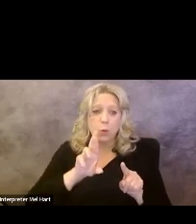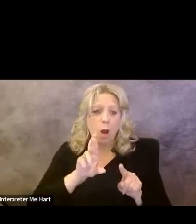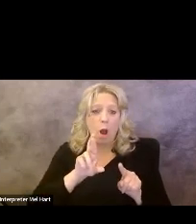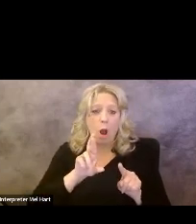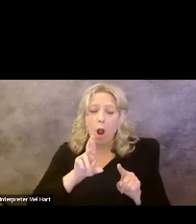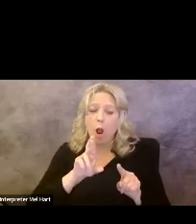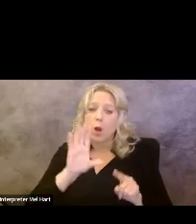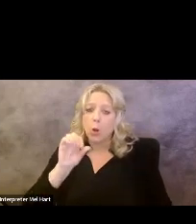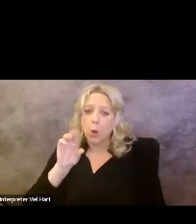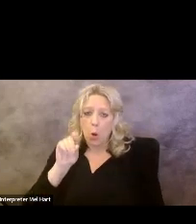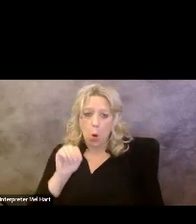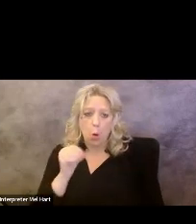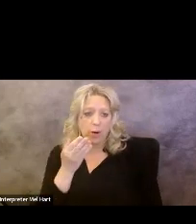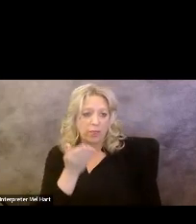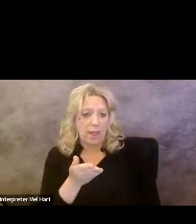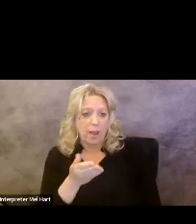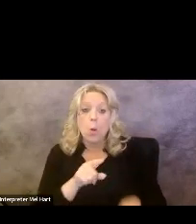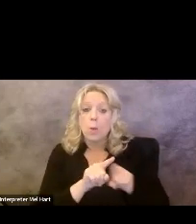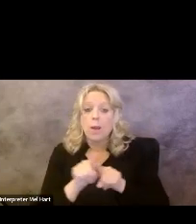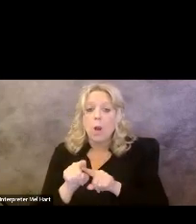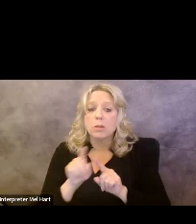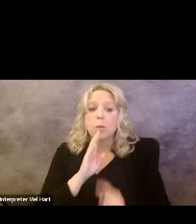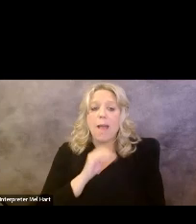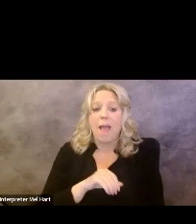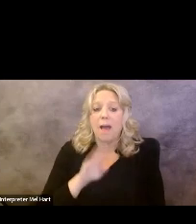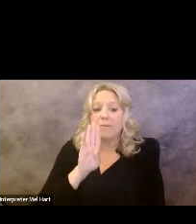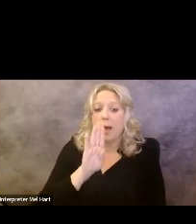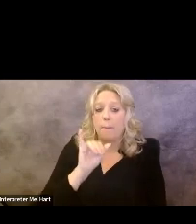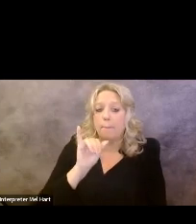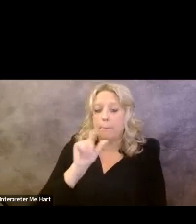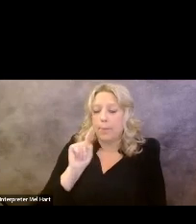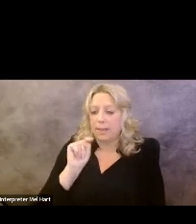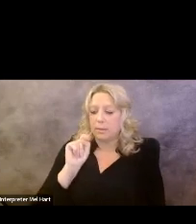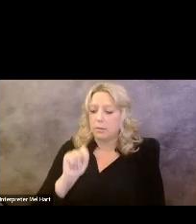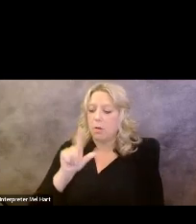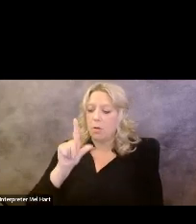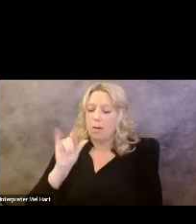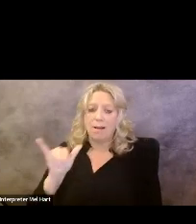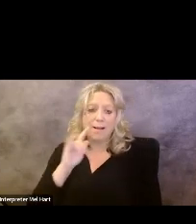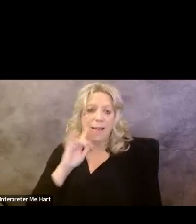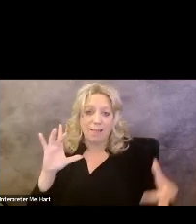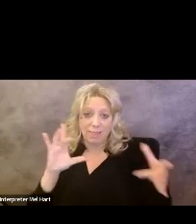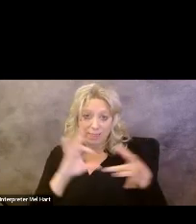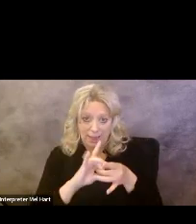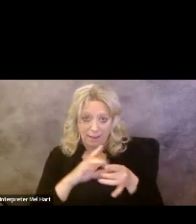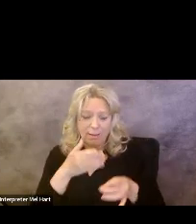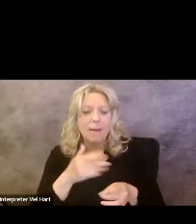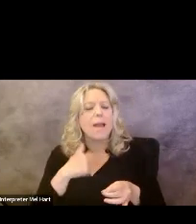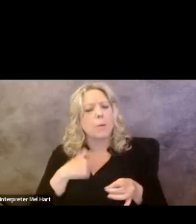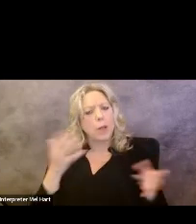tenemos un enlace de bitly, les anímo a compartir, um, tómese el tiempo ahora o después de pensarlo